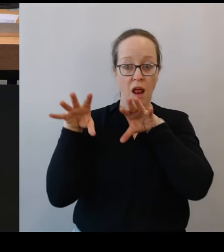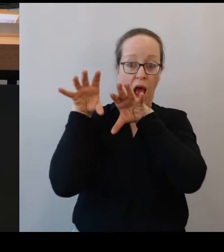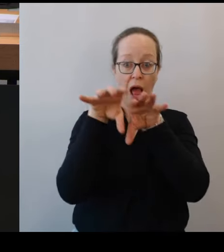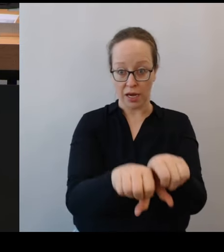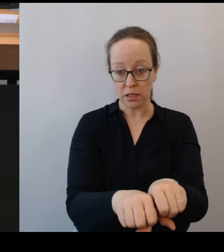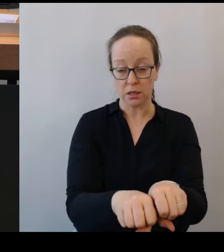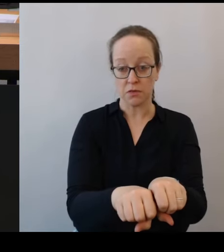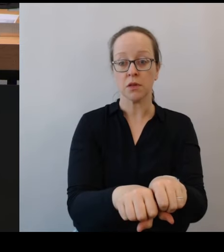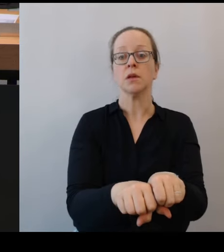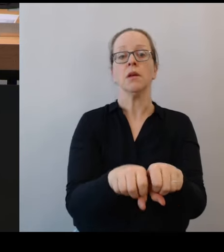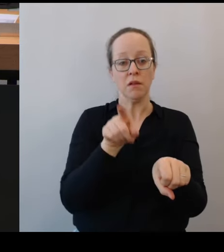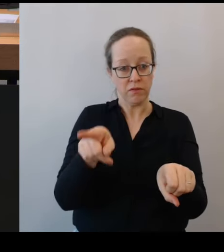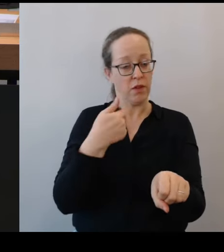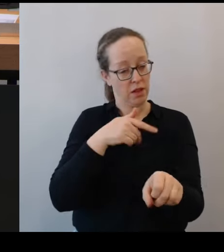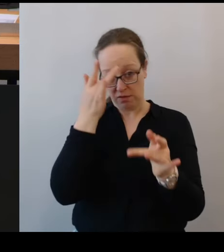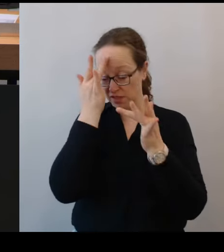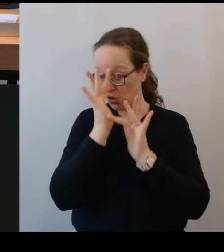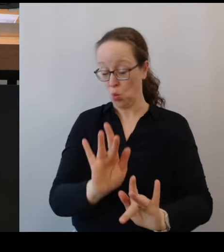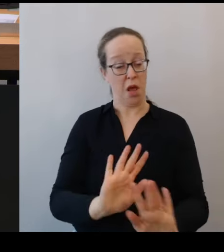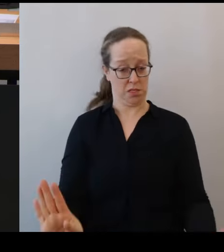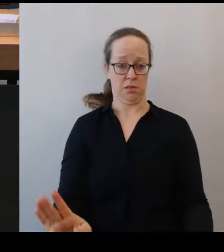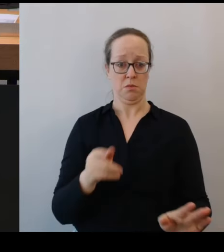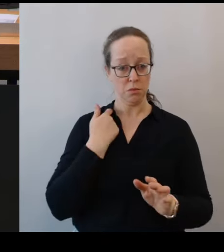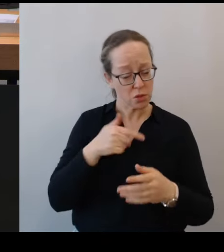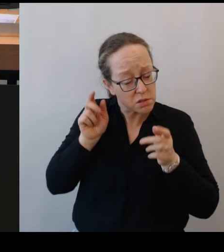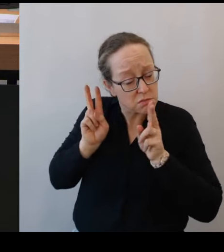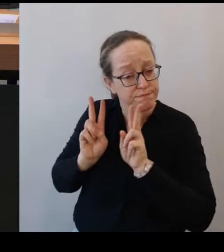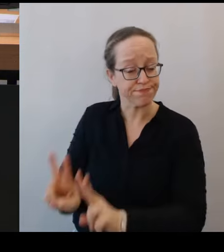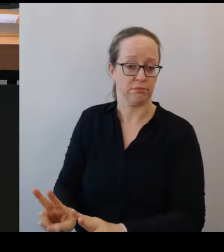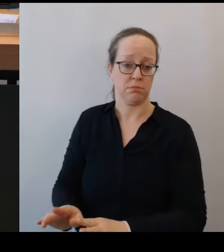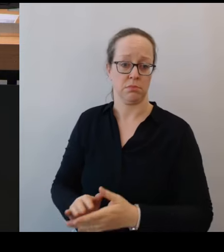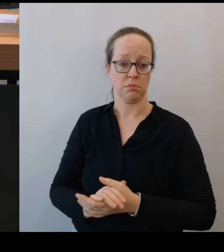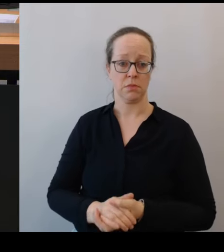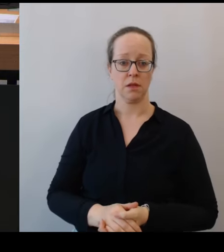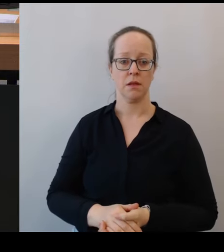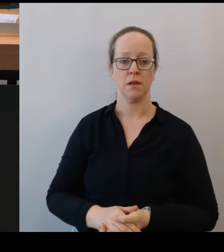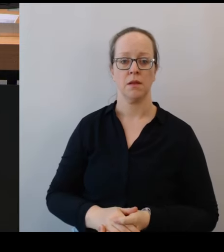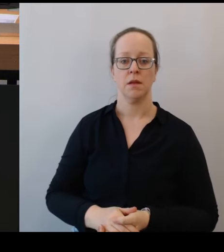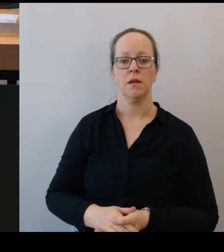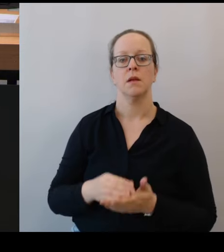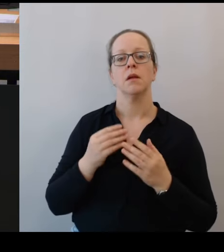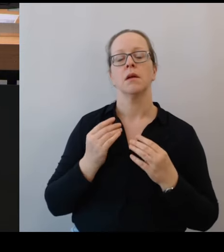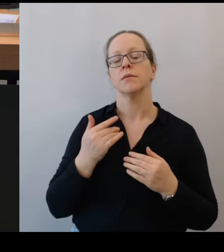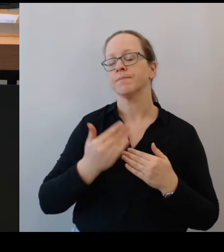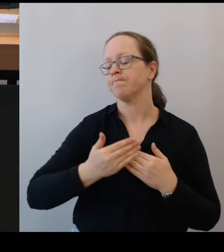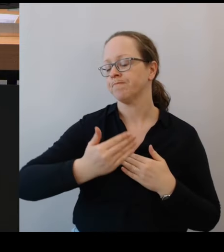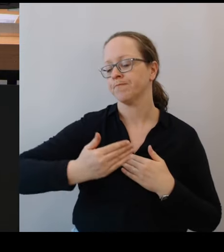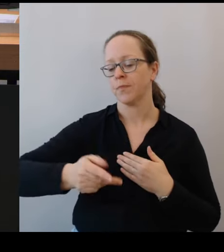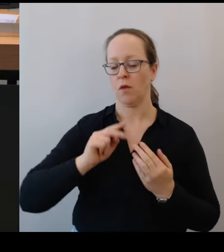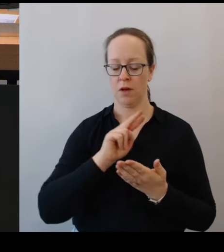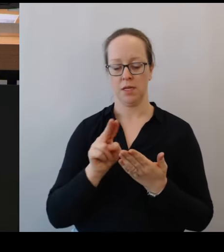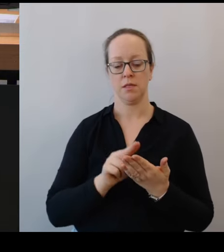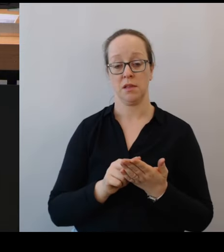Immer wieder lese ich in diesem Zusammenhang, Wehret den Anfängen! Aber seien wir doch ehrlich, Wehret den Anfängen war gestern.